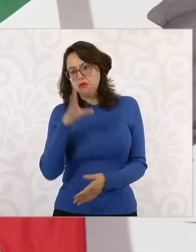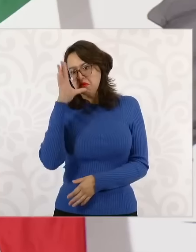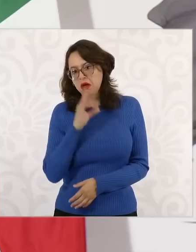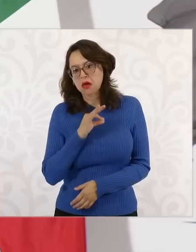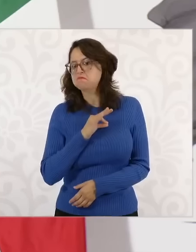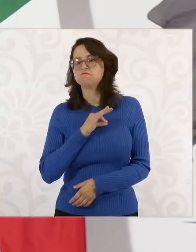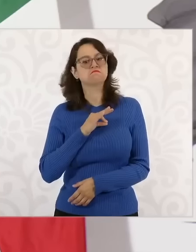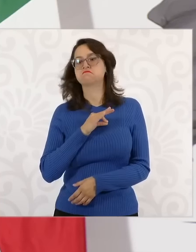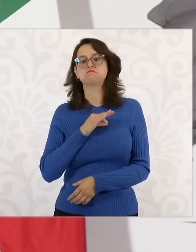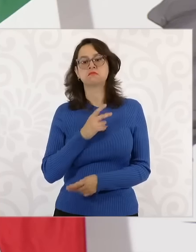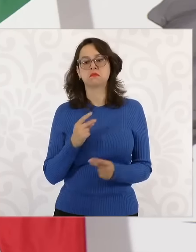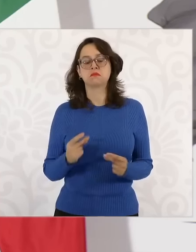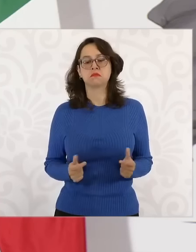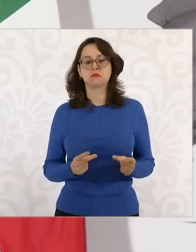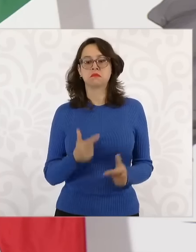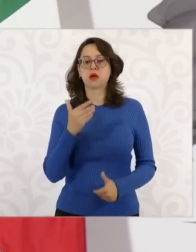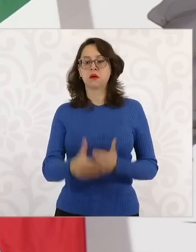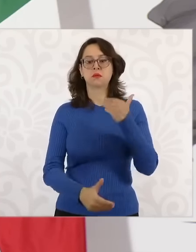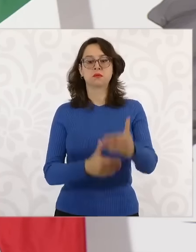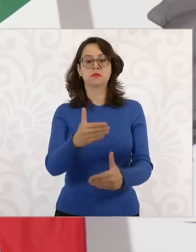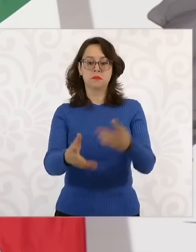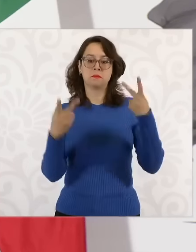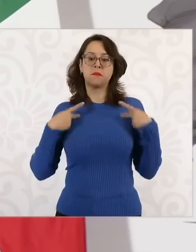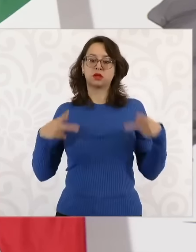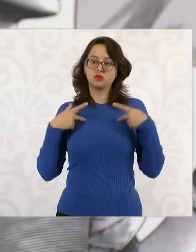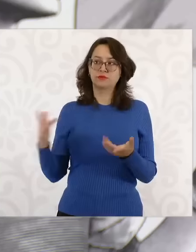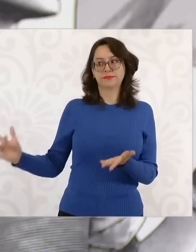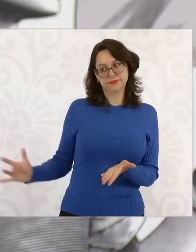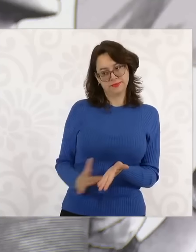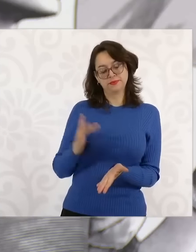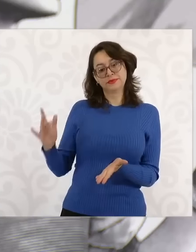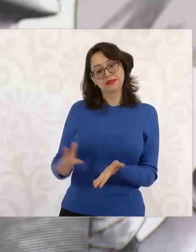y pedirle la colaboración de la ciudadanía, que pues bueno, ocasionamos unas molestias durante la